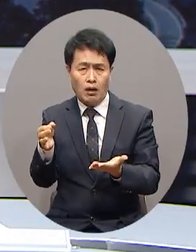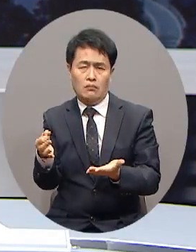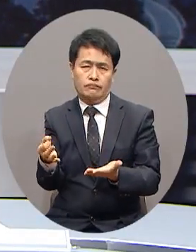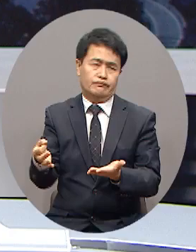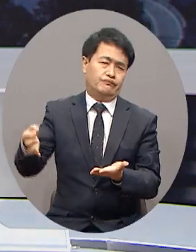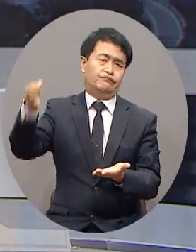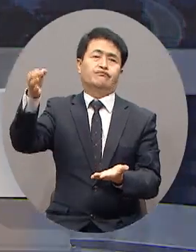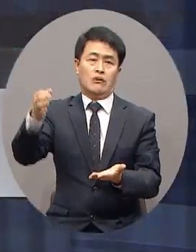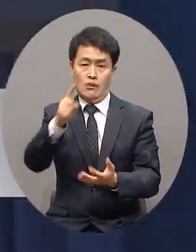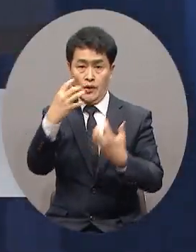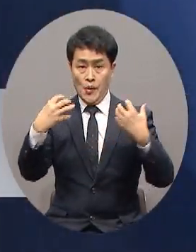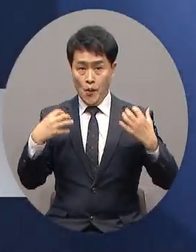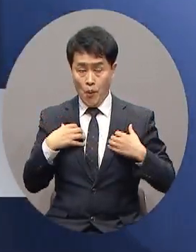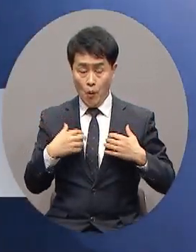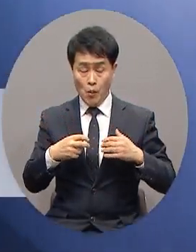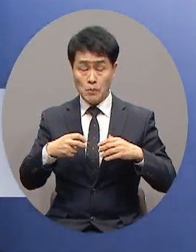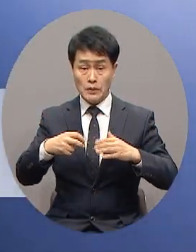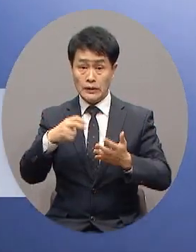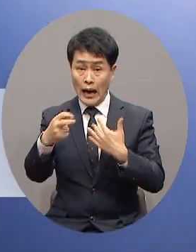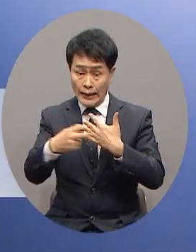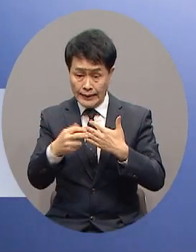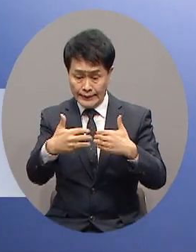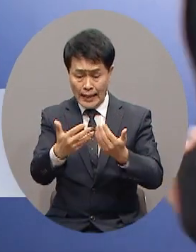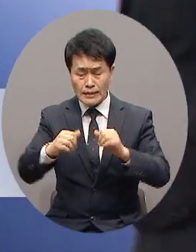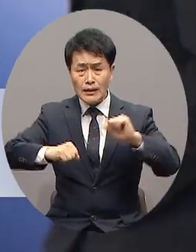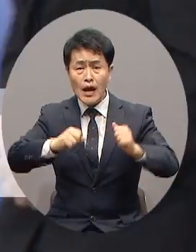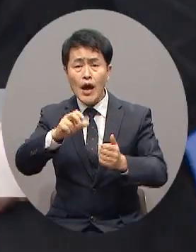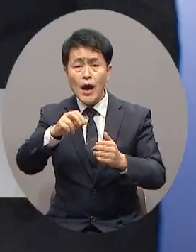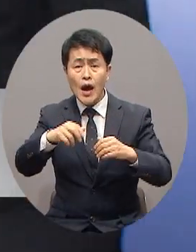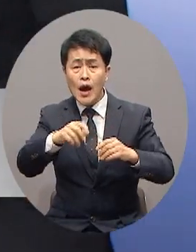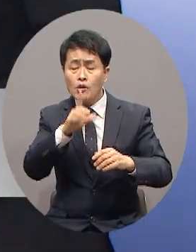6세 미만 소아의 고난도 수술 수가가 대폭인상됩니다.